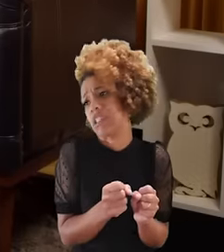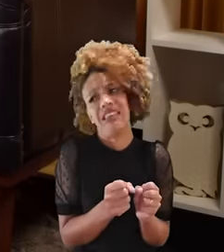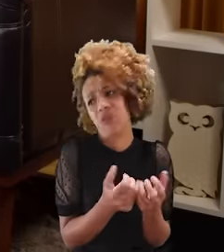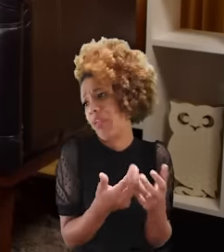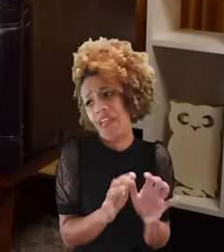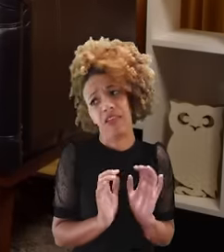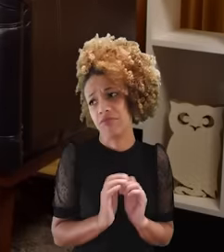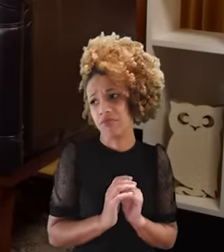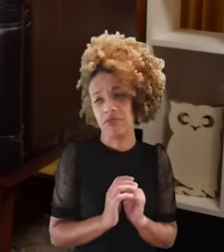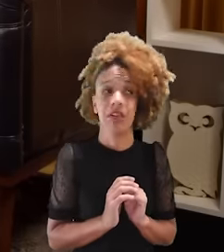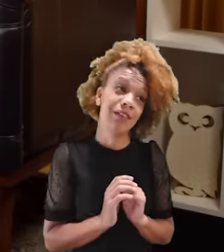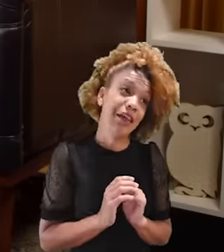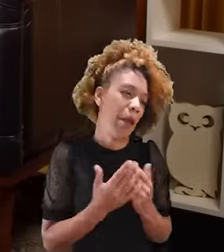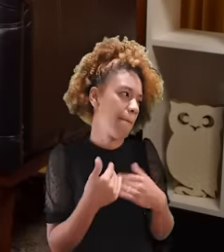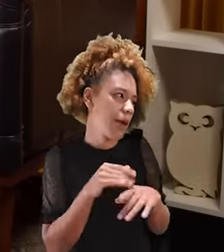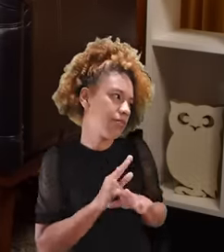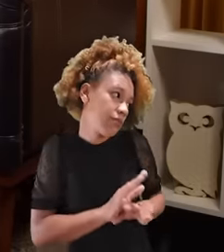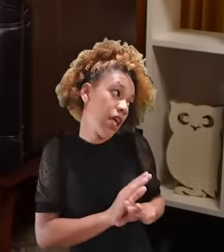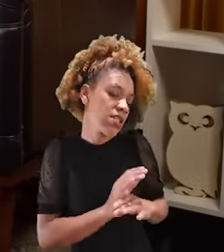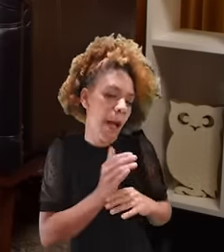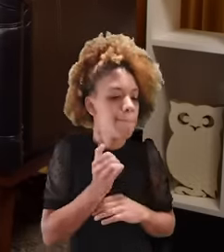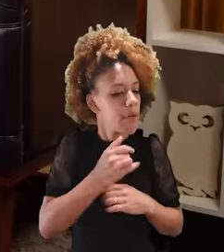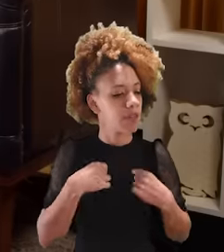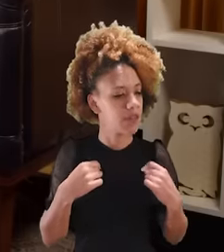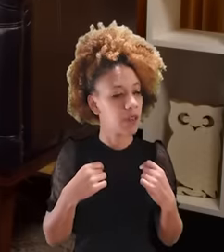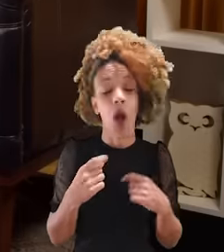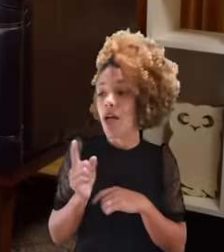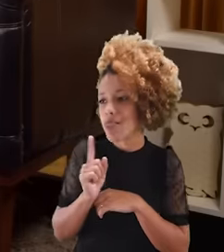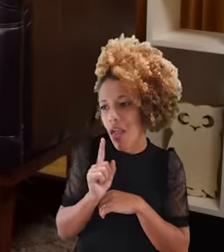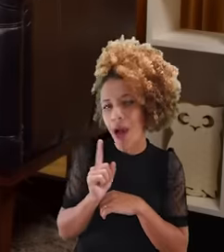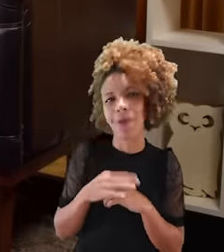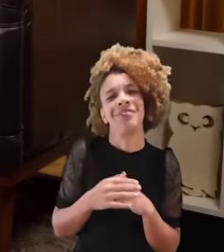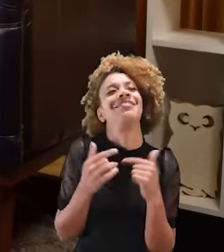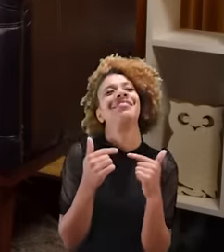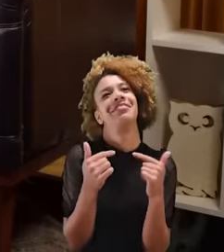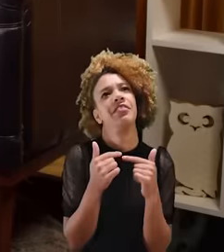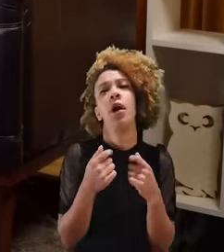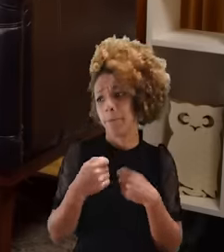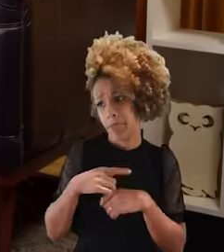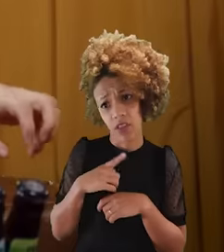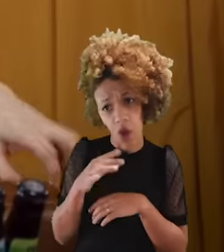tá tão bem vestida é mais assim do que essa merda dessa roupa não é tem que falar ó isso aqui não tá